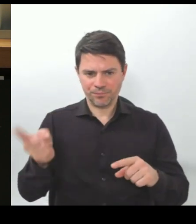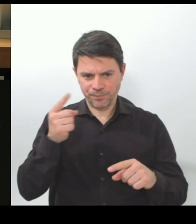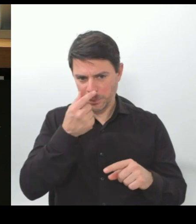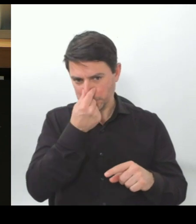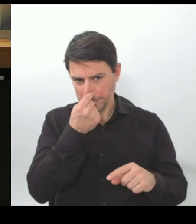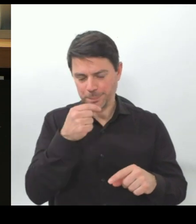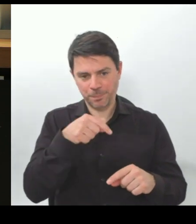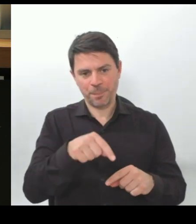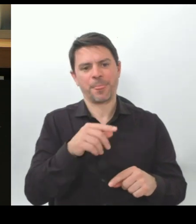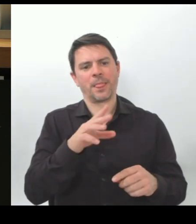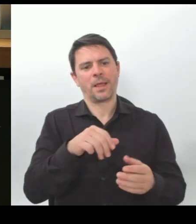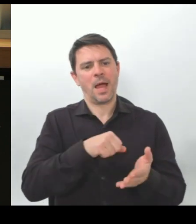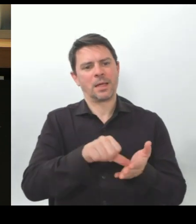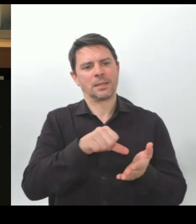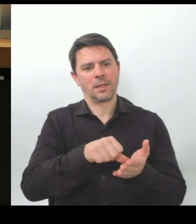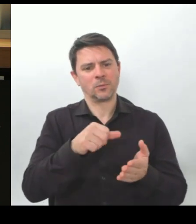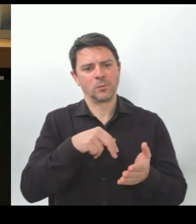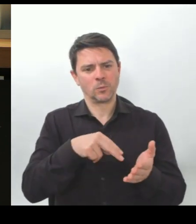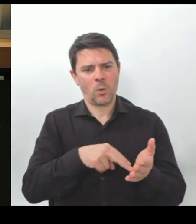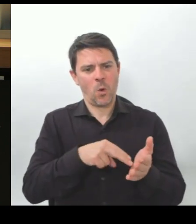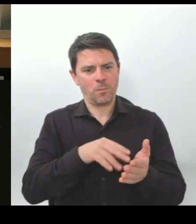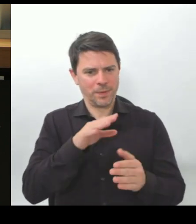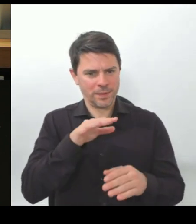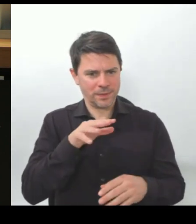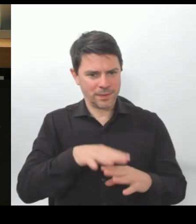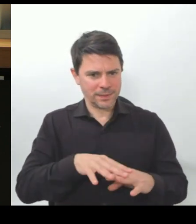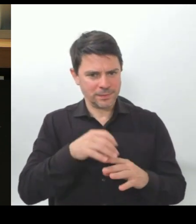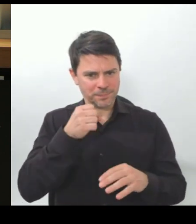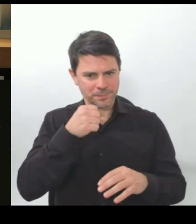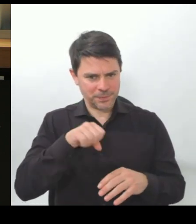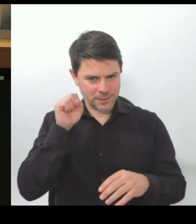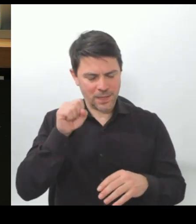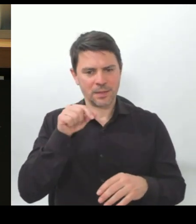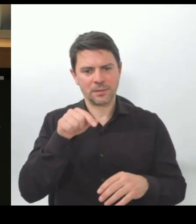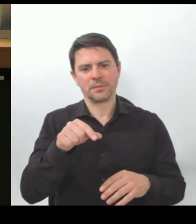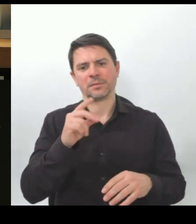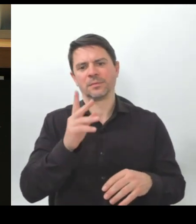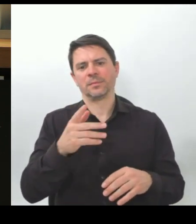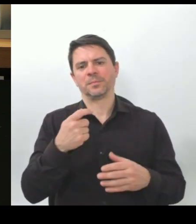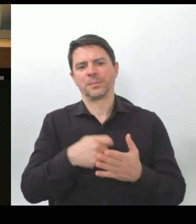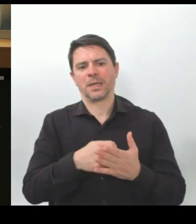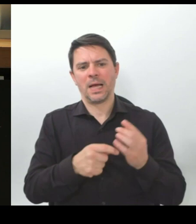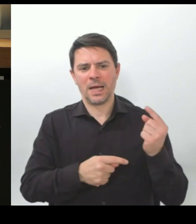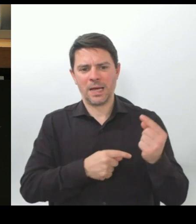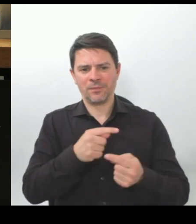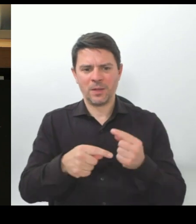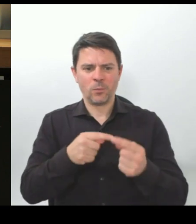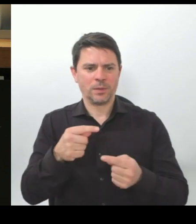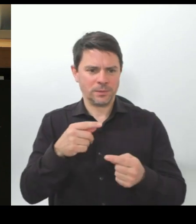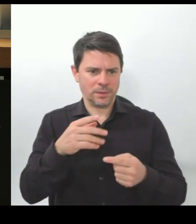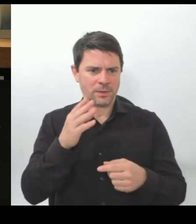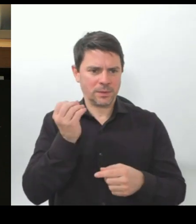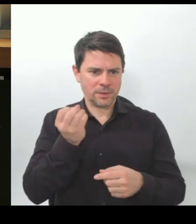nicht entkoppeln von externen Effekten. Deshalb kann ich nur wiederholen. Ein Kauf der Vattenfall Anteile an der Gasag und der Vattenfall